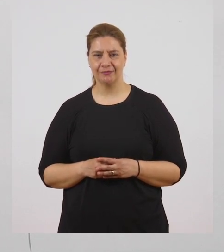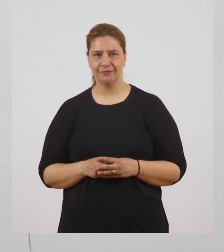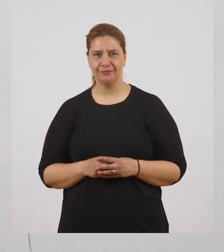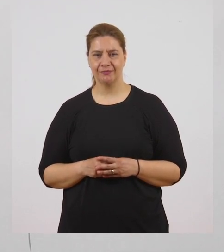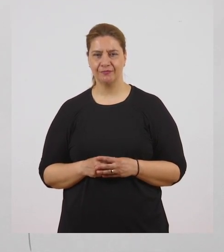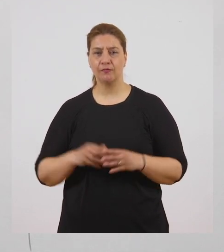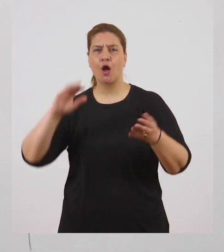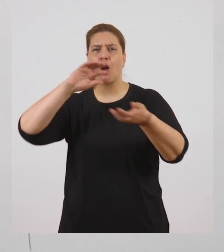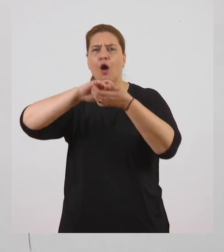χιονόπτωση,